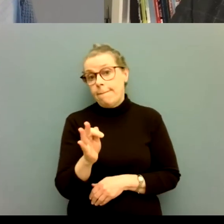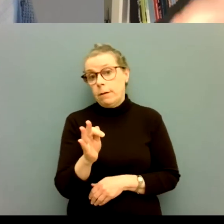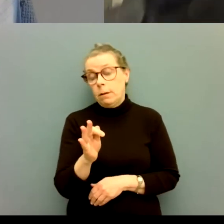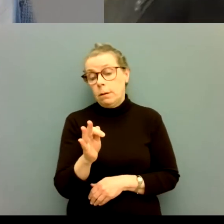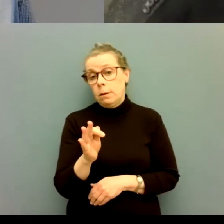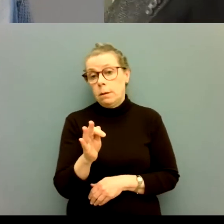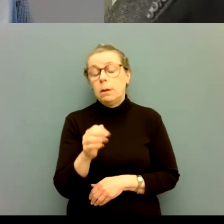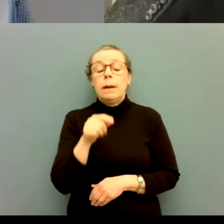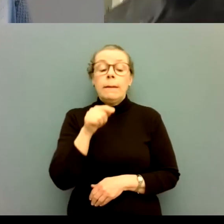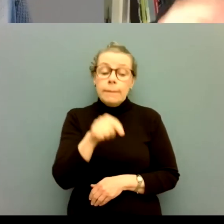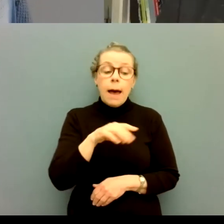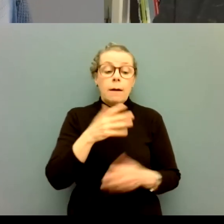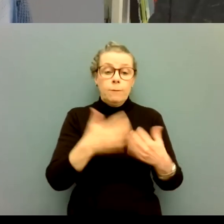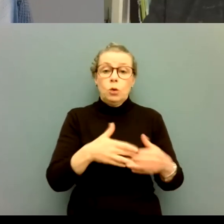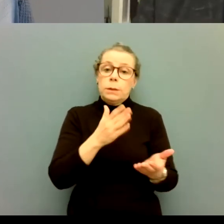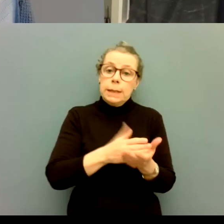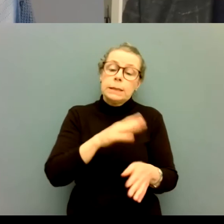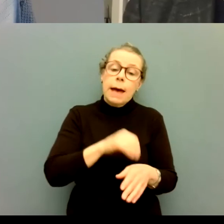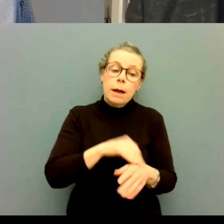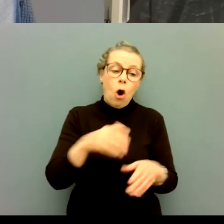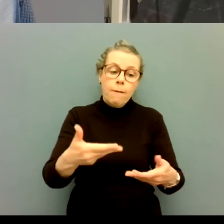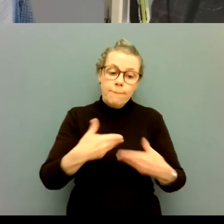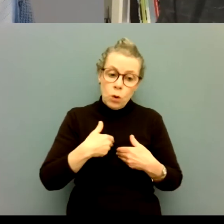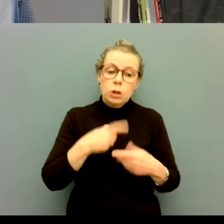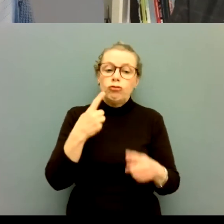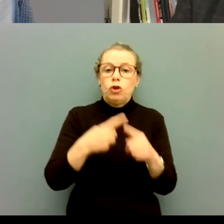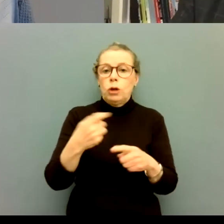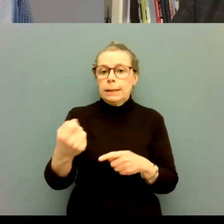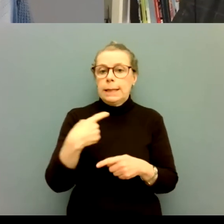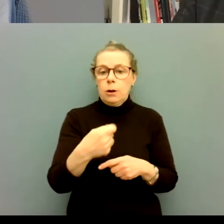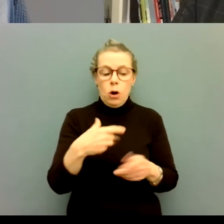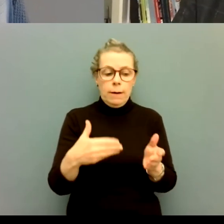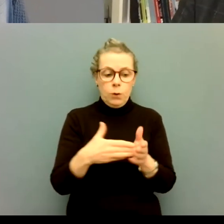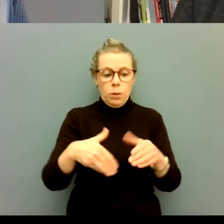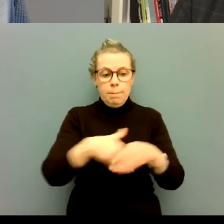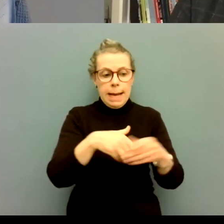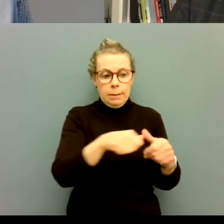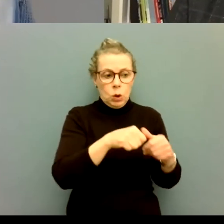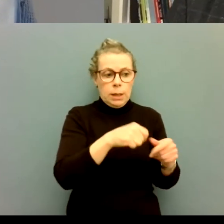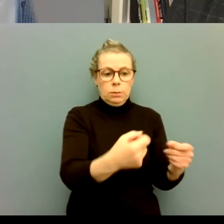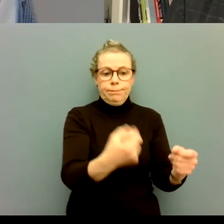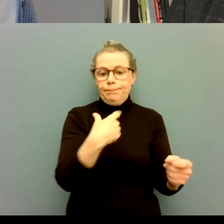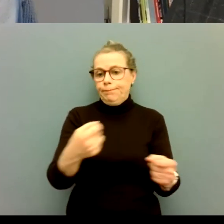där Funktionsrätt Sverige fått tydliga signaler från medlemsorganisationerna om-